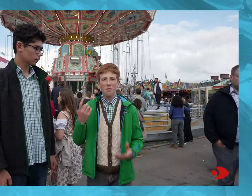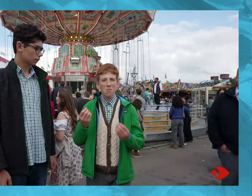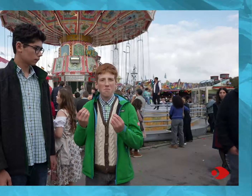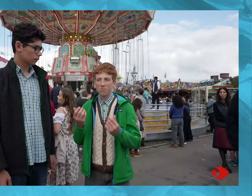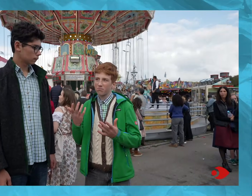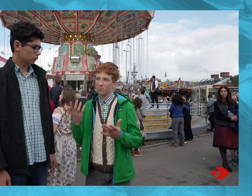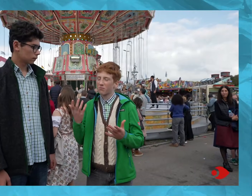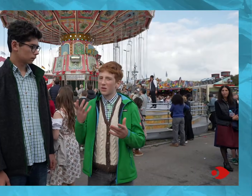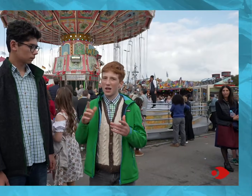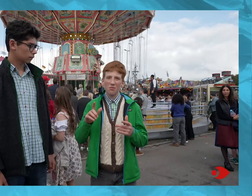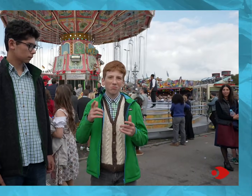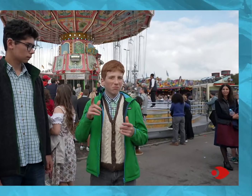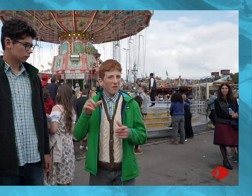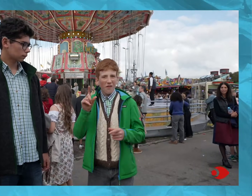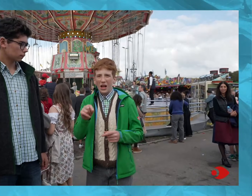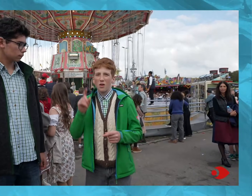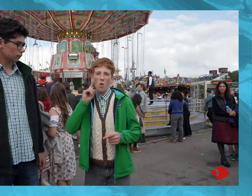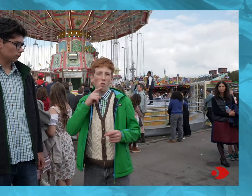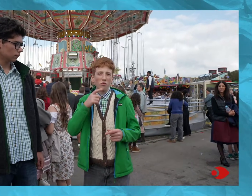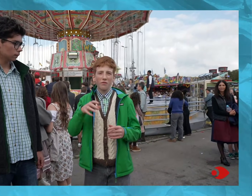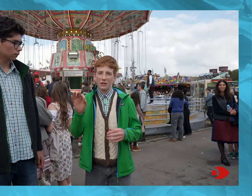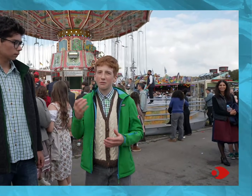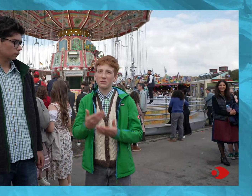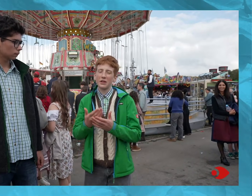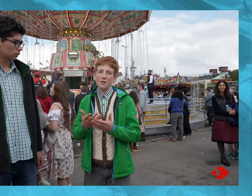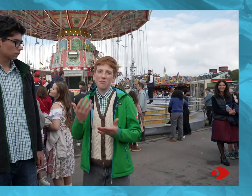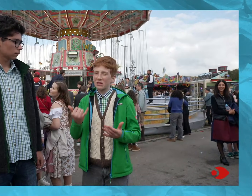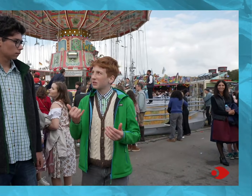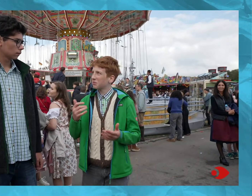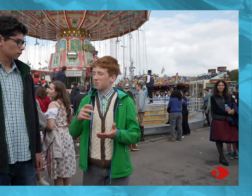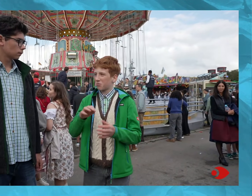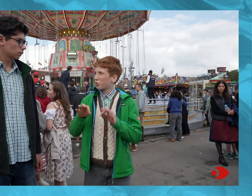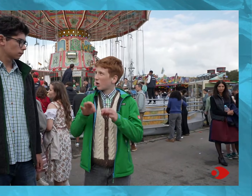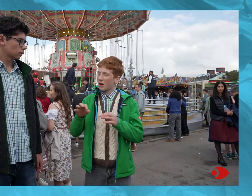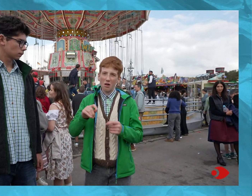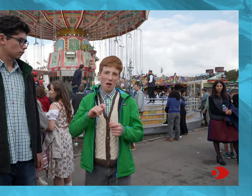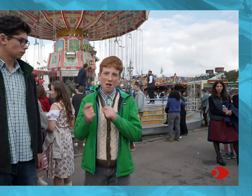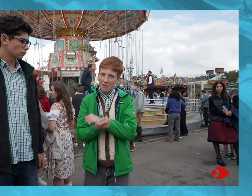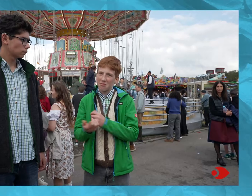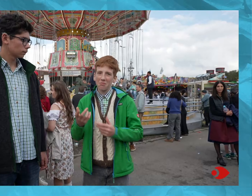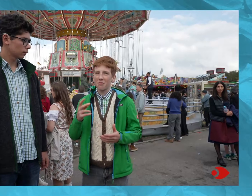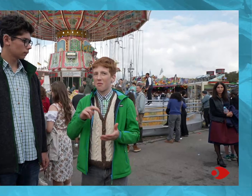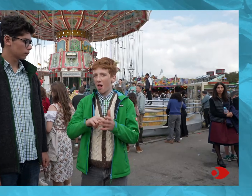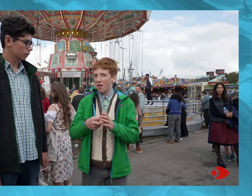Wir haben das Gefühl gehabt, dass wir draußen nur wenige Gehörlose finden. Deshalb ändern wir jetzt unsere Strategie